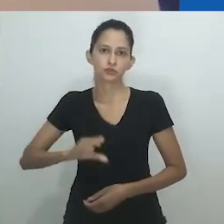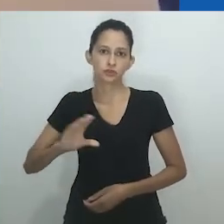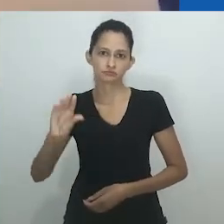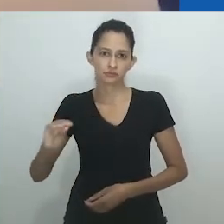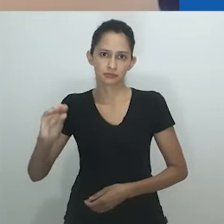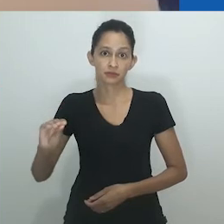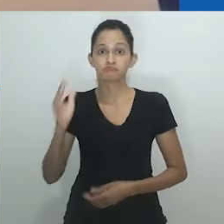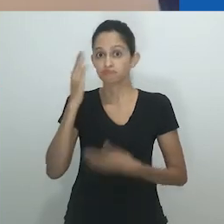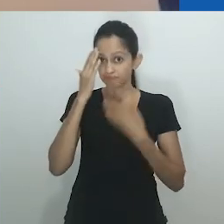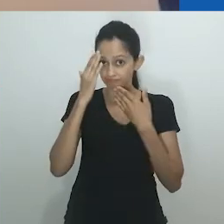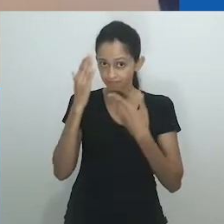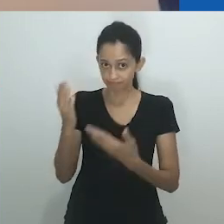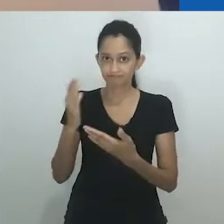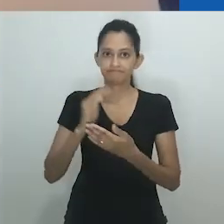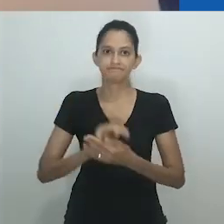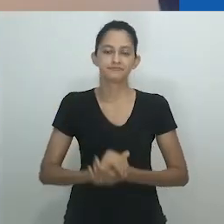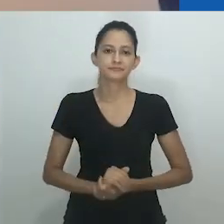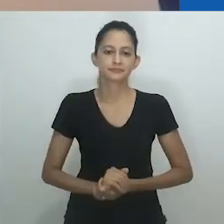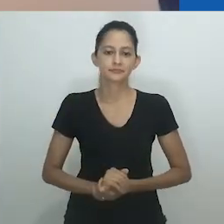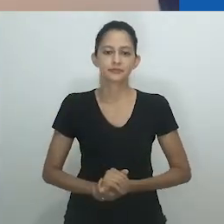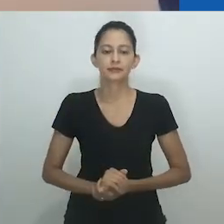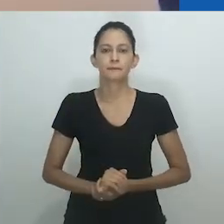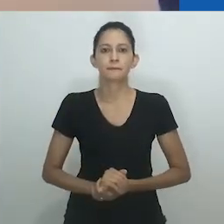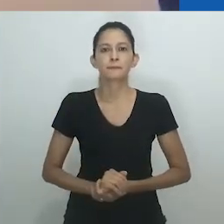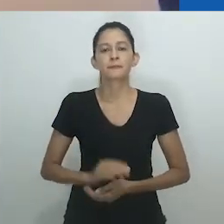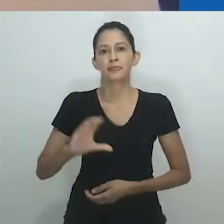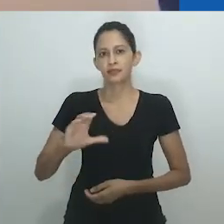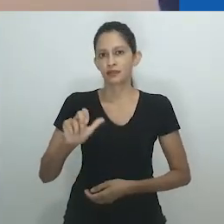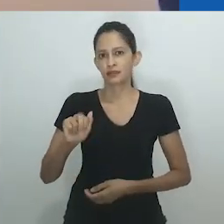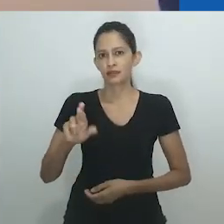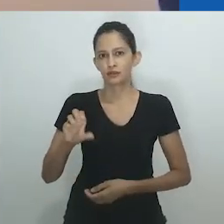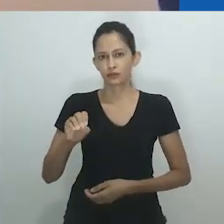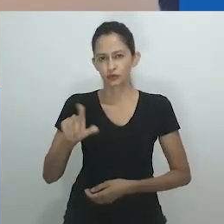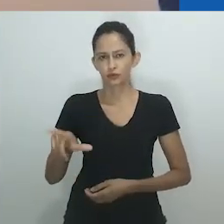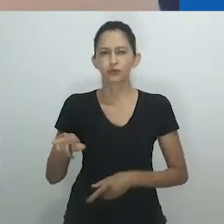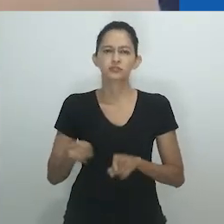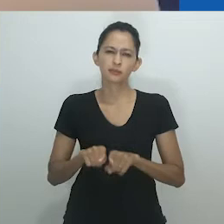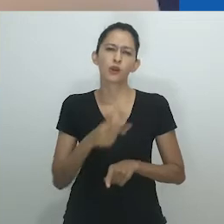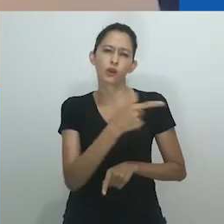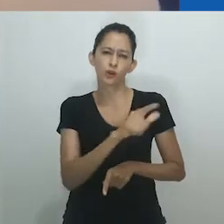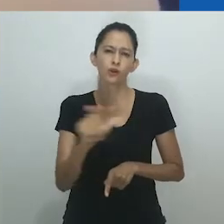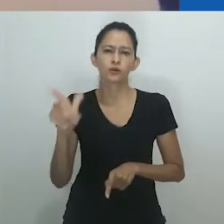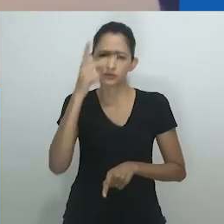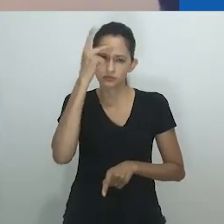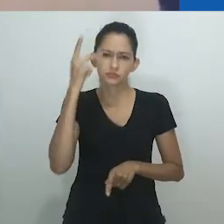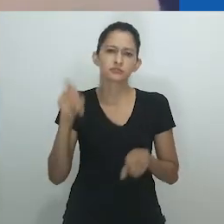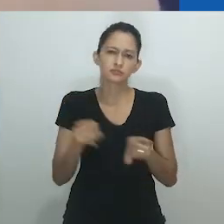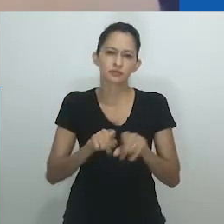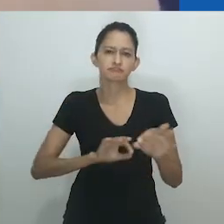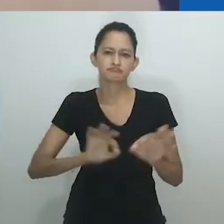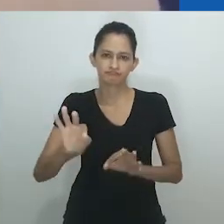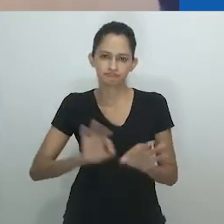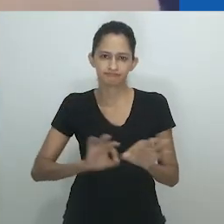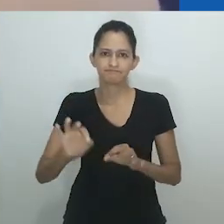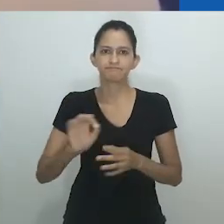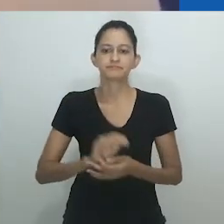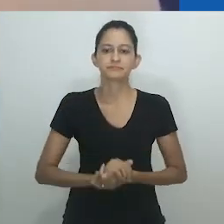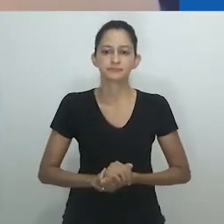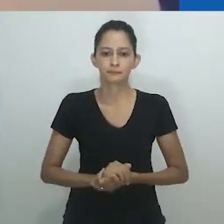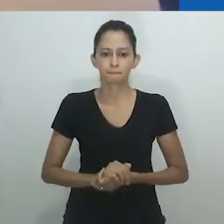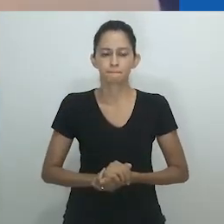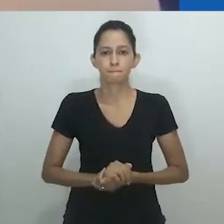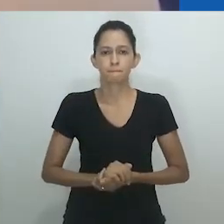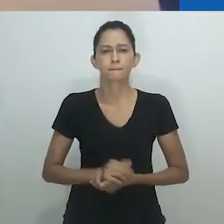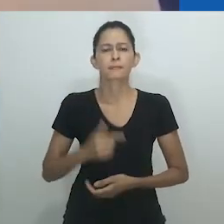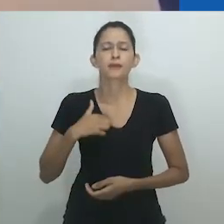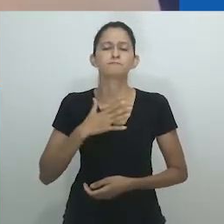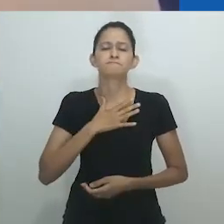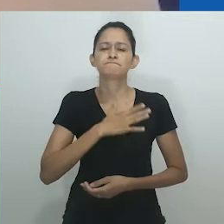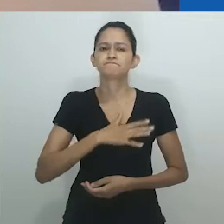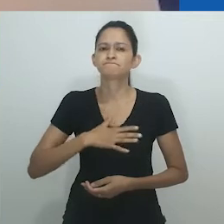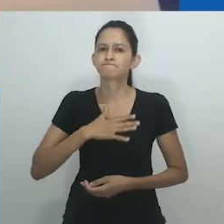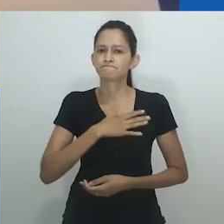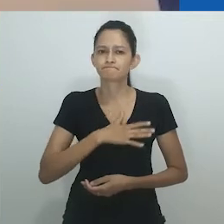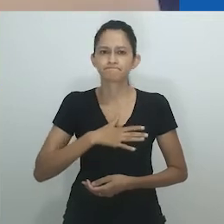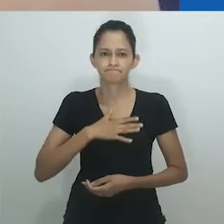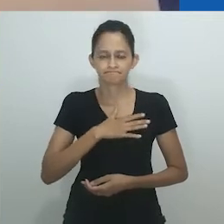À Thais Tiriba que está fazendo a tradução simultânea, a interpretação, muito obrigada, a Carol Parreiras e a todos que estiveram envolvidos no processo.